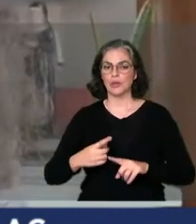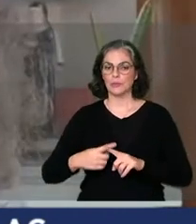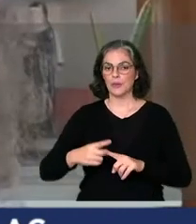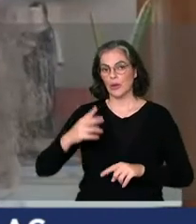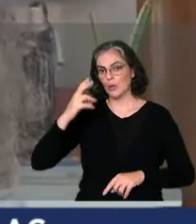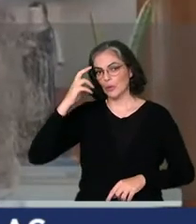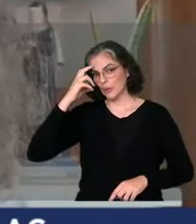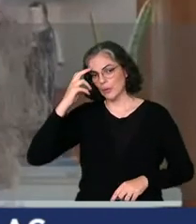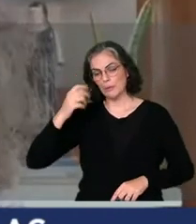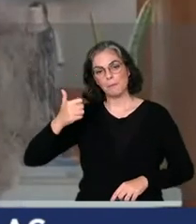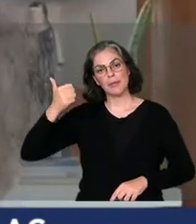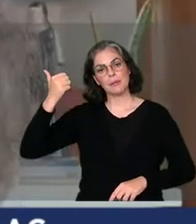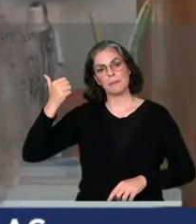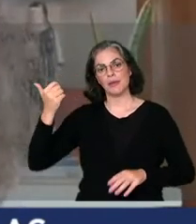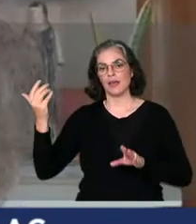PANDEMIA. JÁ QUE A CULTURA FOI A PRIMEIRA A SAIR E ATÉ